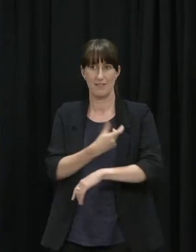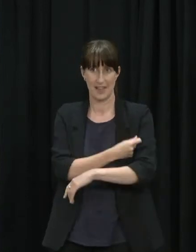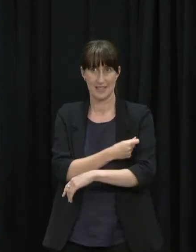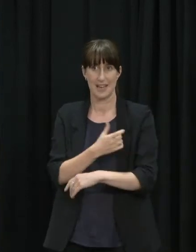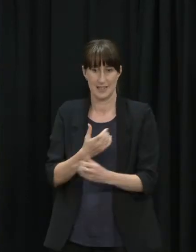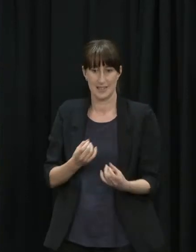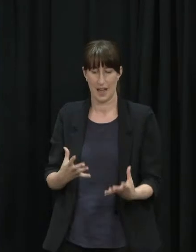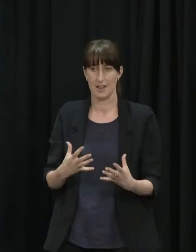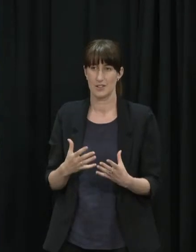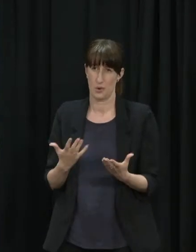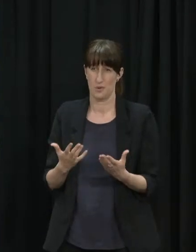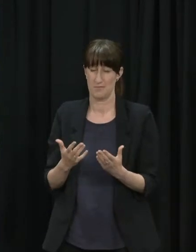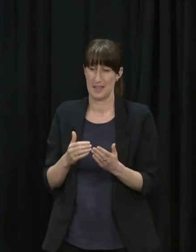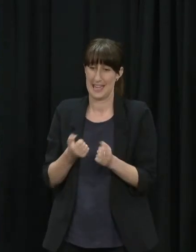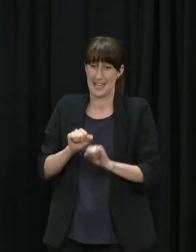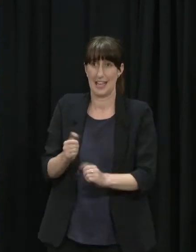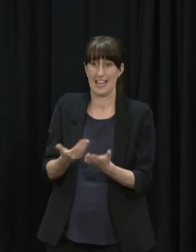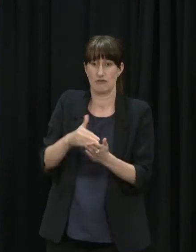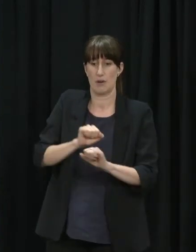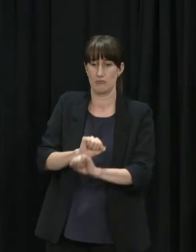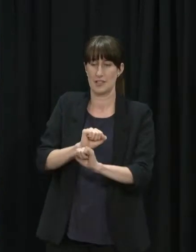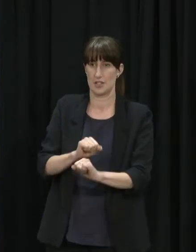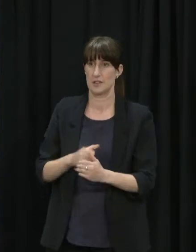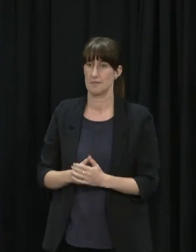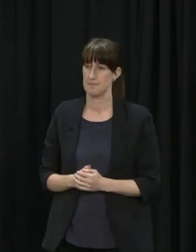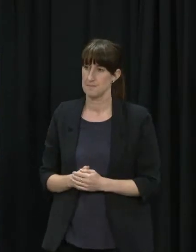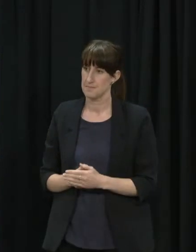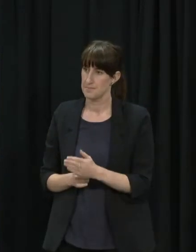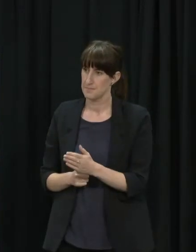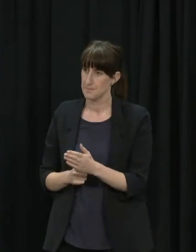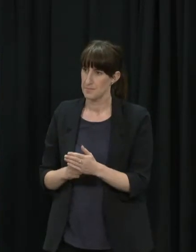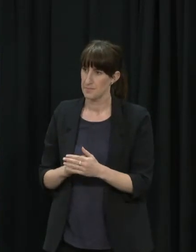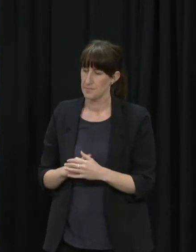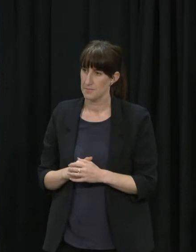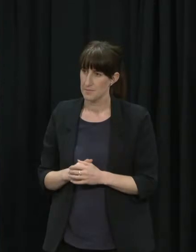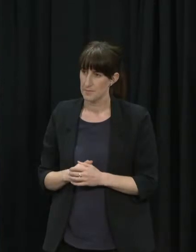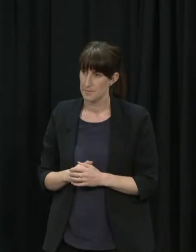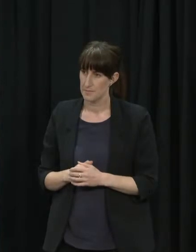whakaputanga o nga kano kano mo nga tamariki 5 ki te 11 tau ki